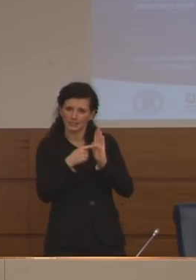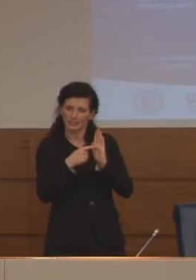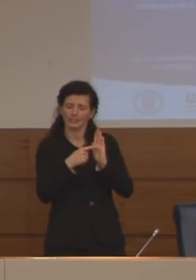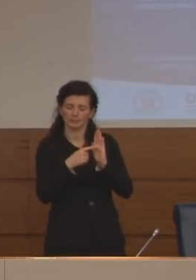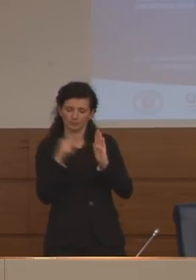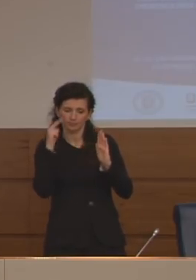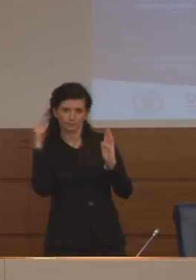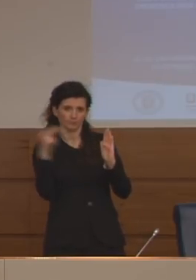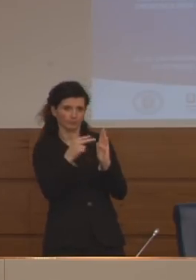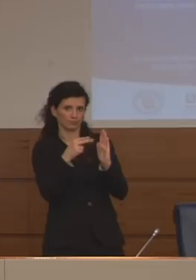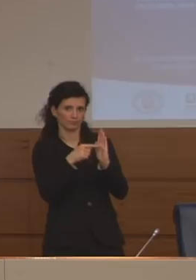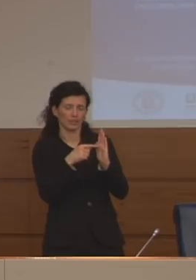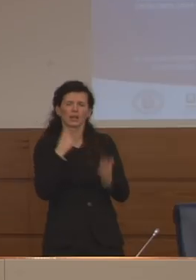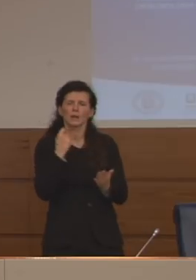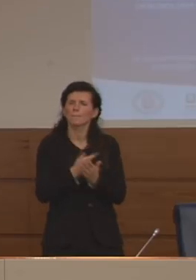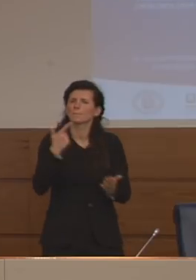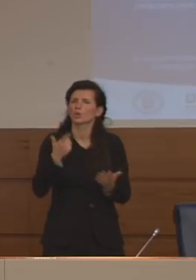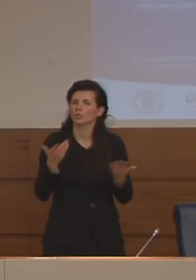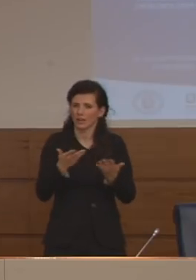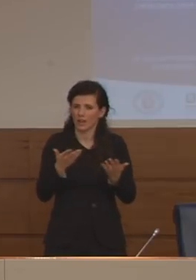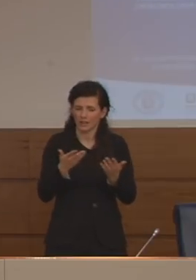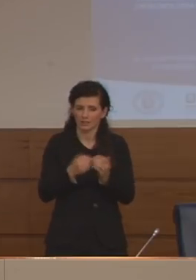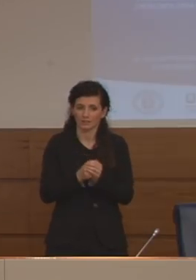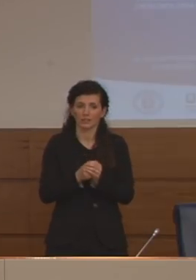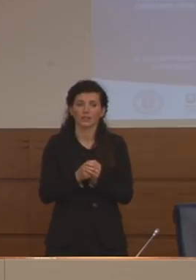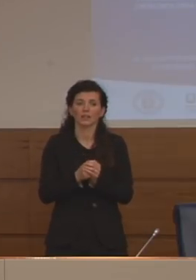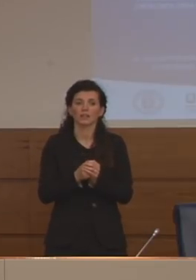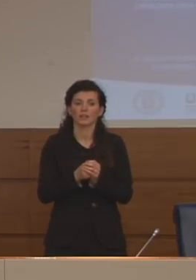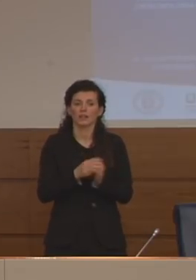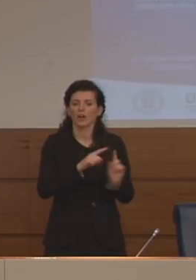una elemento. Oggi ci sono molti, moltissimi gruppi italiani che